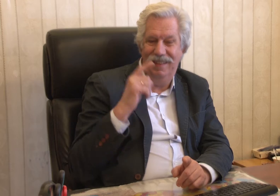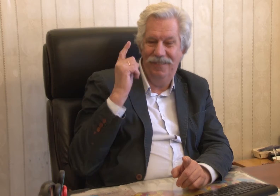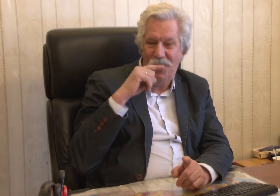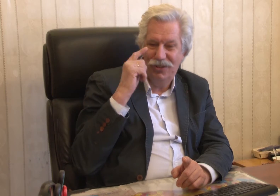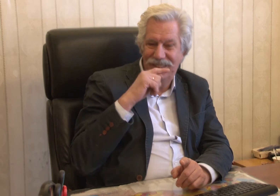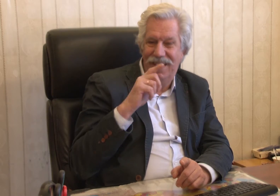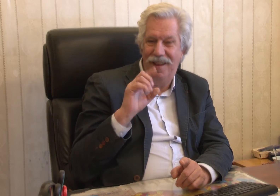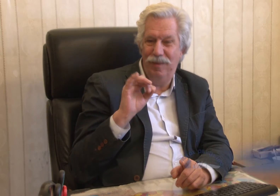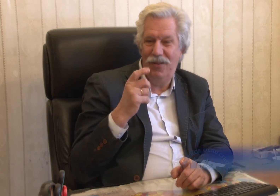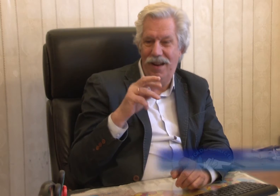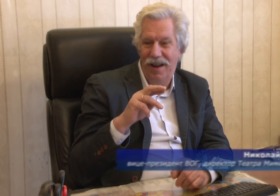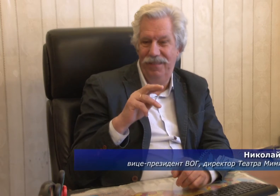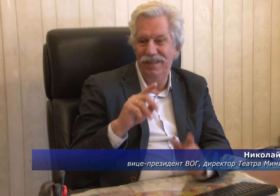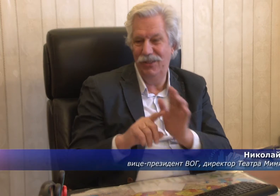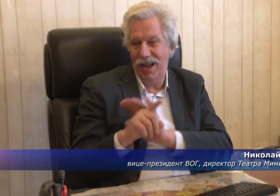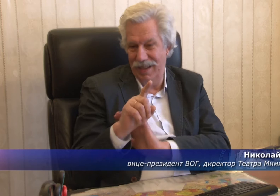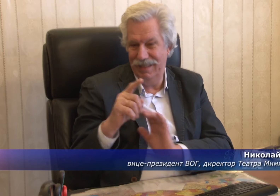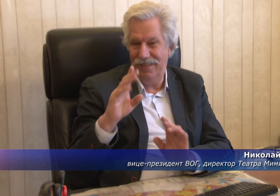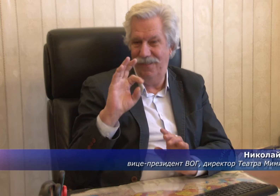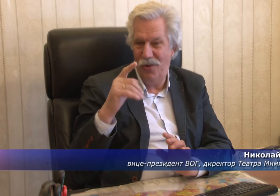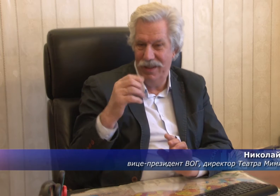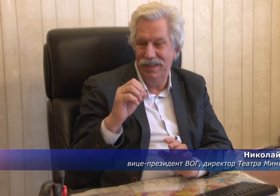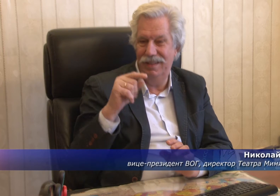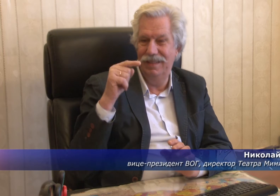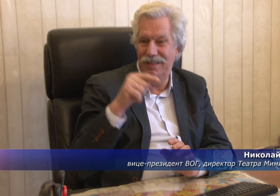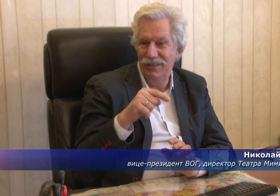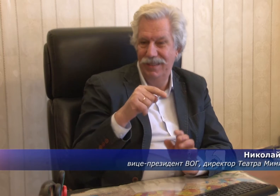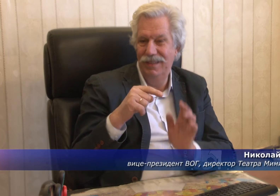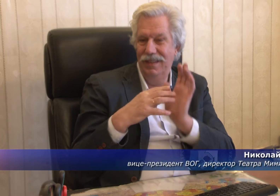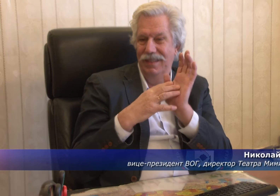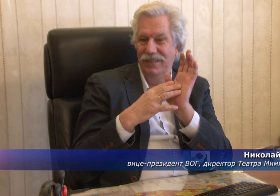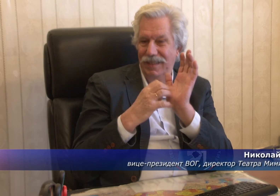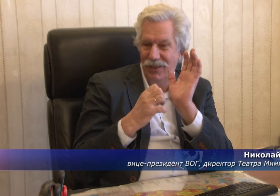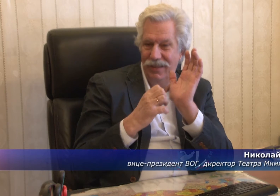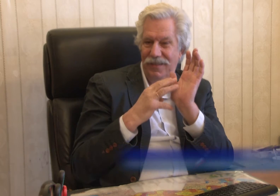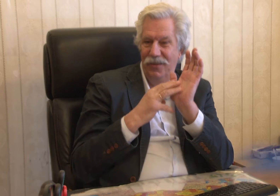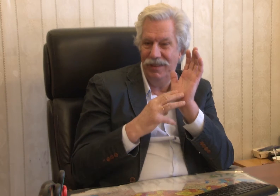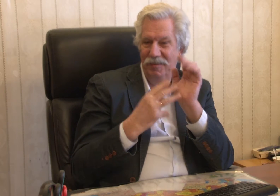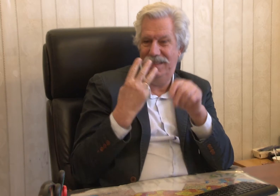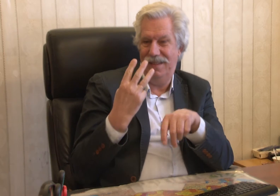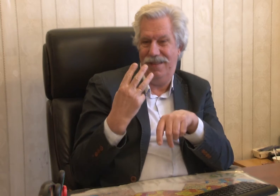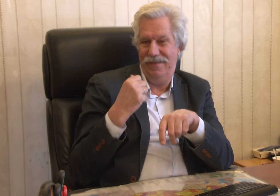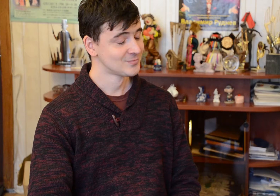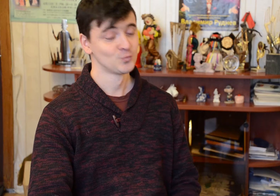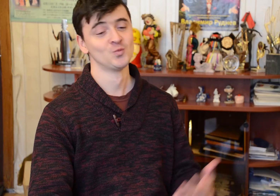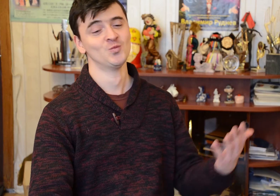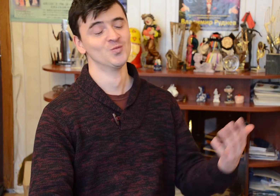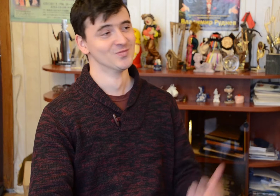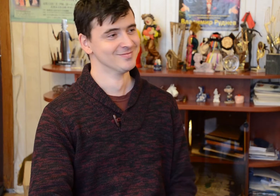Моя творческая биография в системе ВОГ началась в 1983 году.